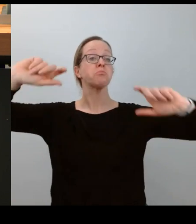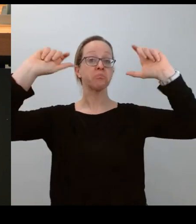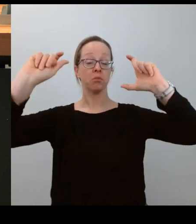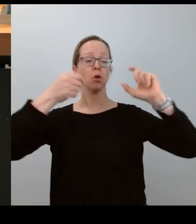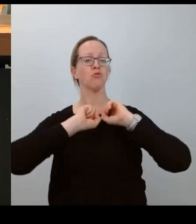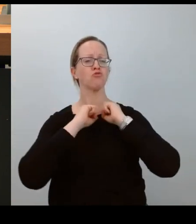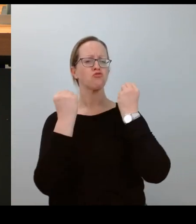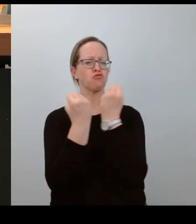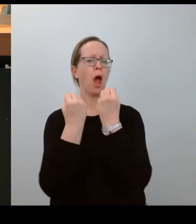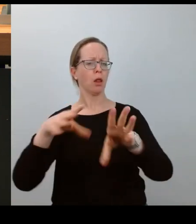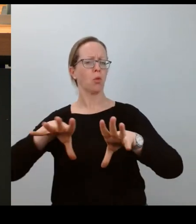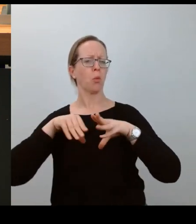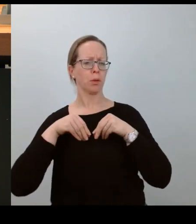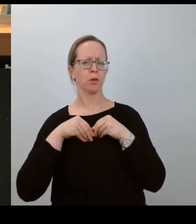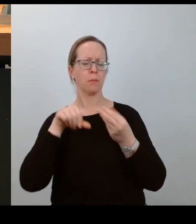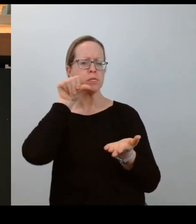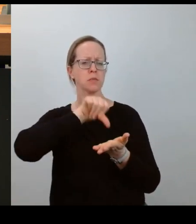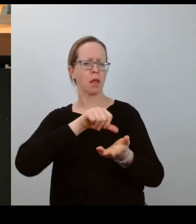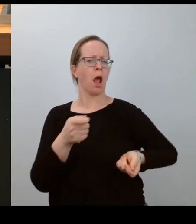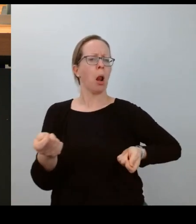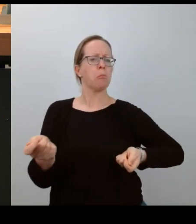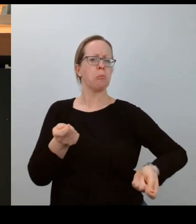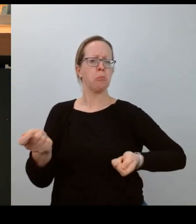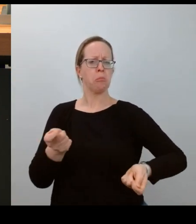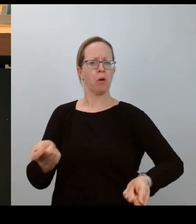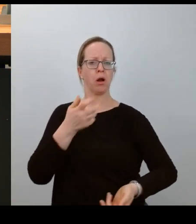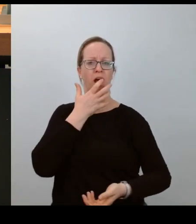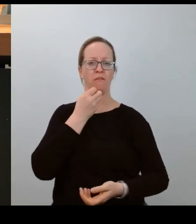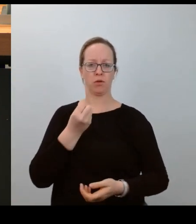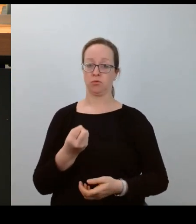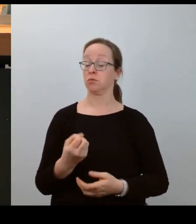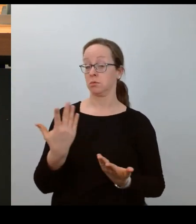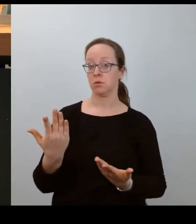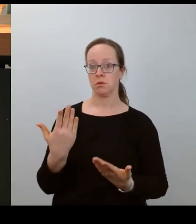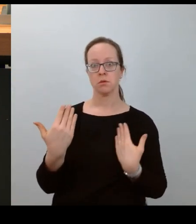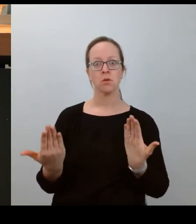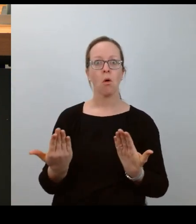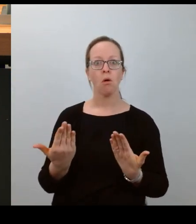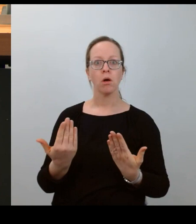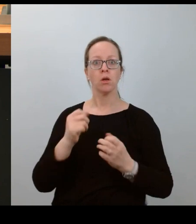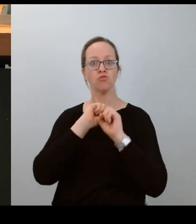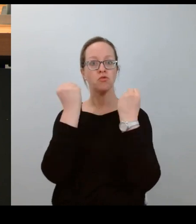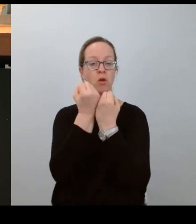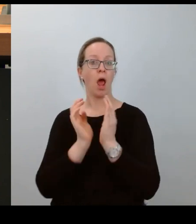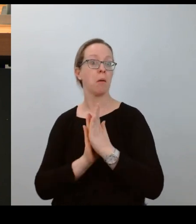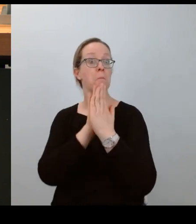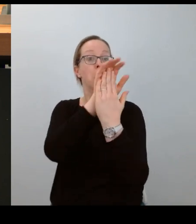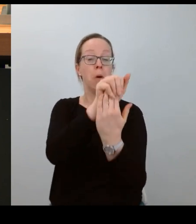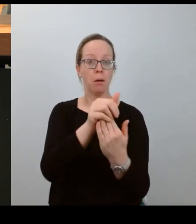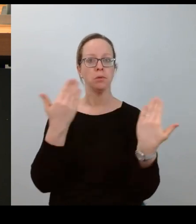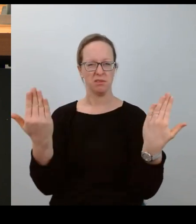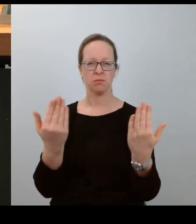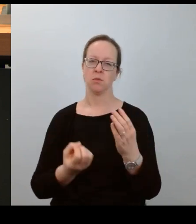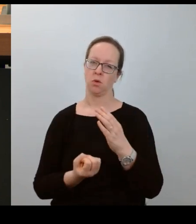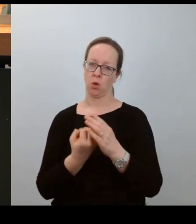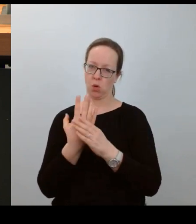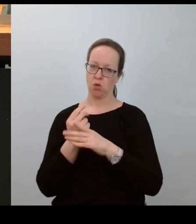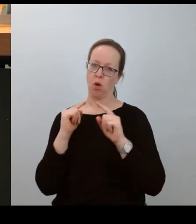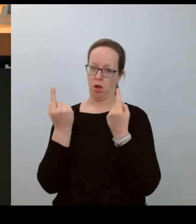Beweises bedurft hat, meine Damen und Herren, liegt die heute vor in dem Antrag der Koalition, den wir hier lesen dürfen, und das steht ja schon im ersten Satz: